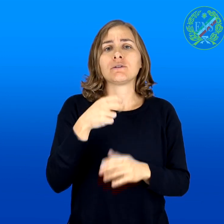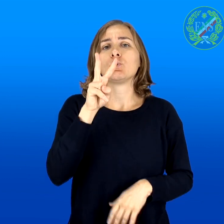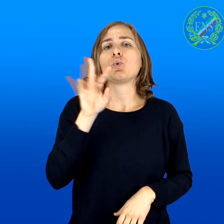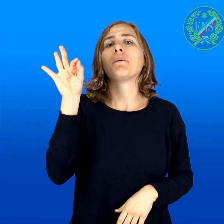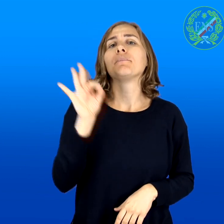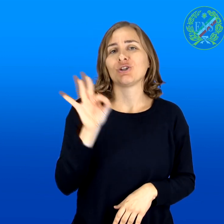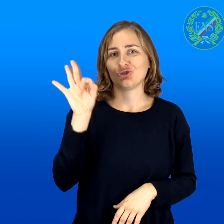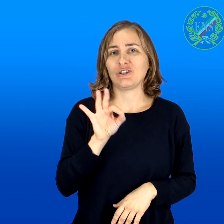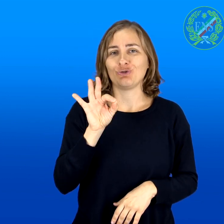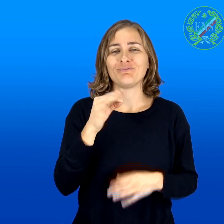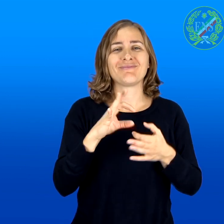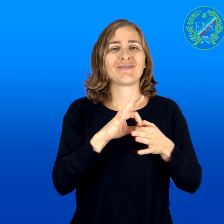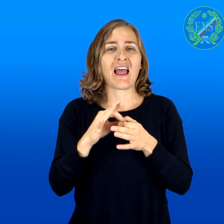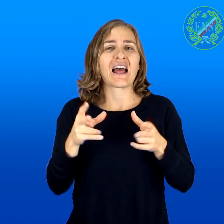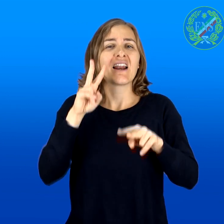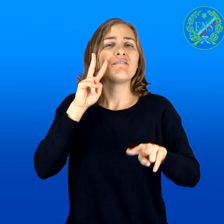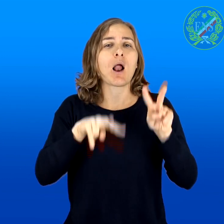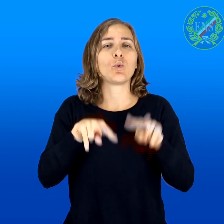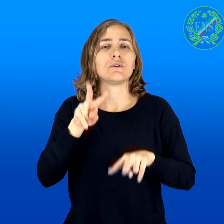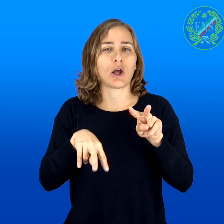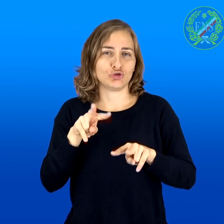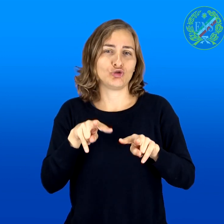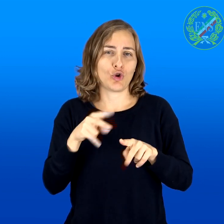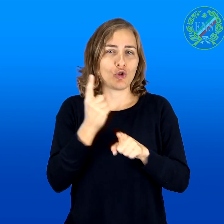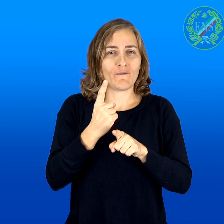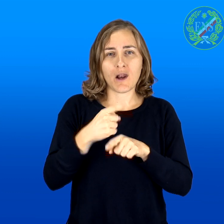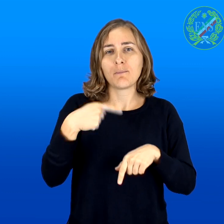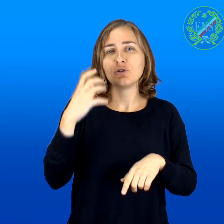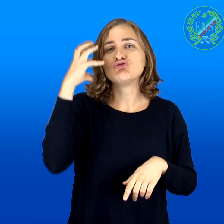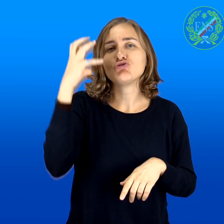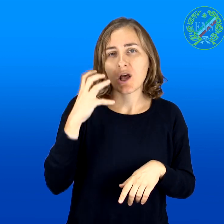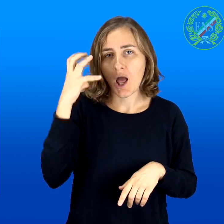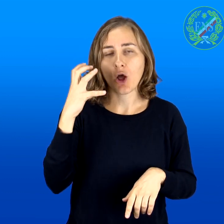L'incremento è causato dalla rivalutazione al 2% delle pensioni che normalmente viene applicata a gennaio, ma che